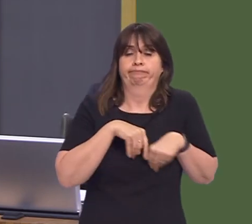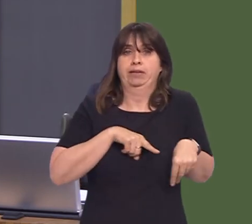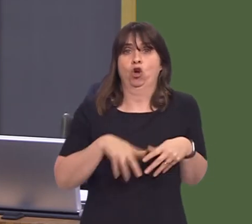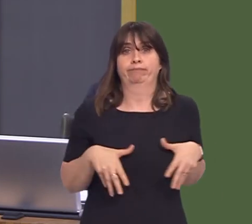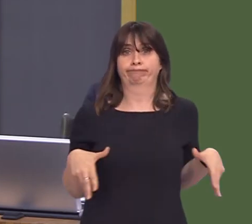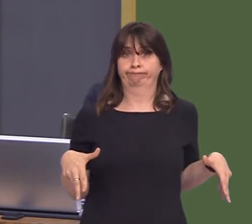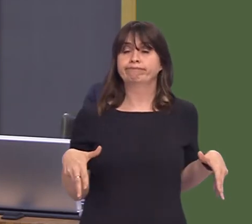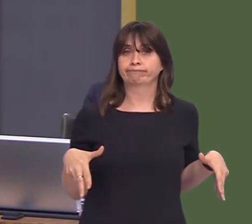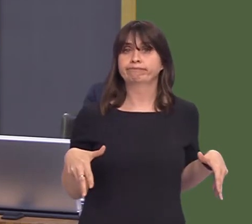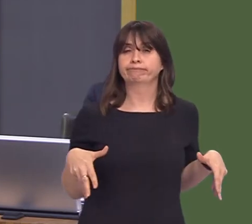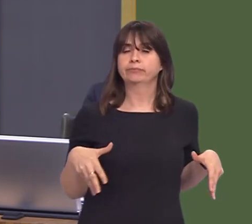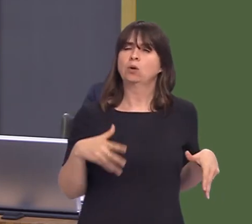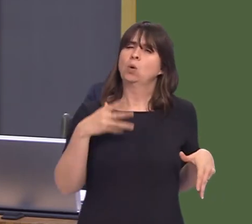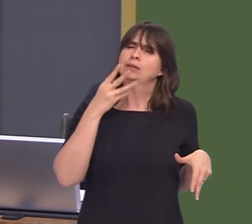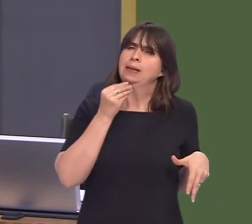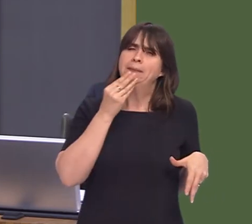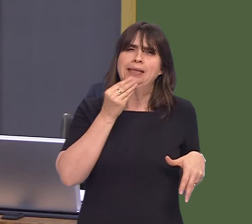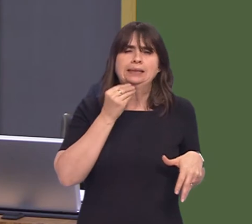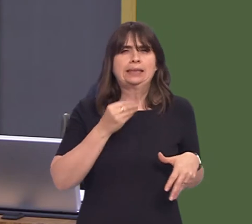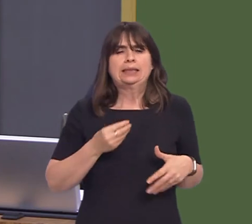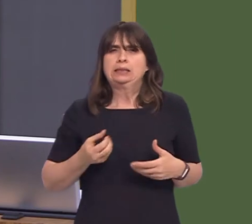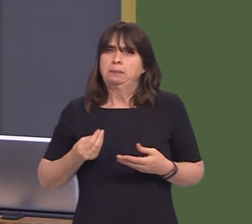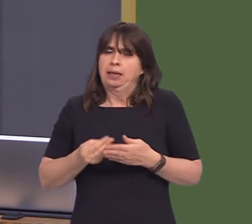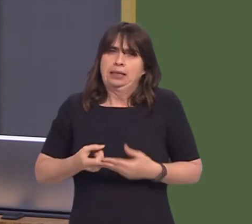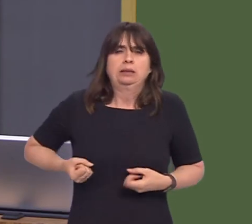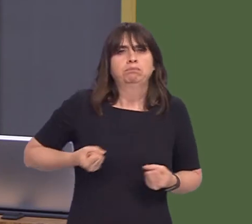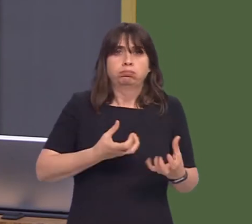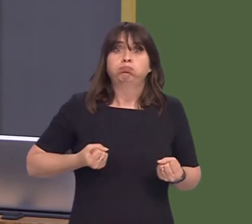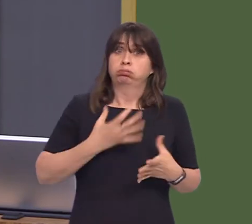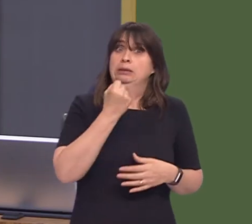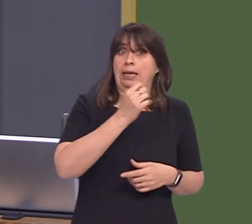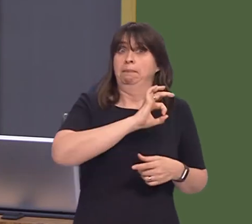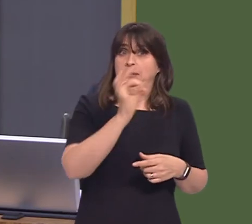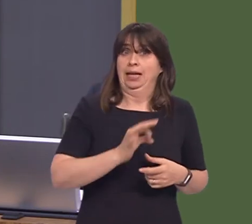iechydógymaint ‚ 10 y cant o'r holl arian sy'n cael ei wario ar y gwasanaeth iechydóa